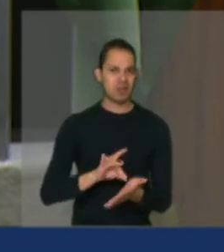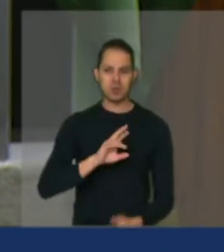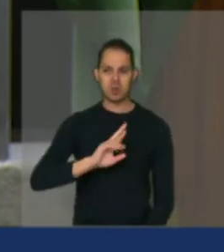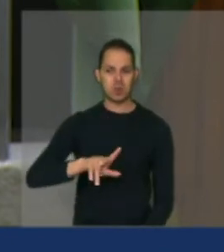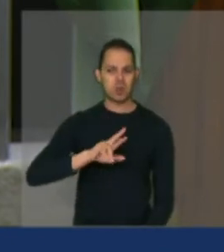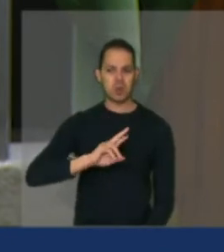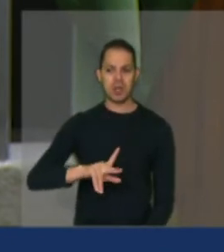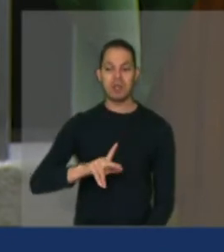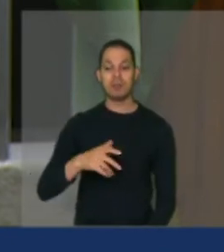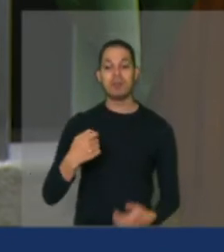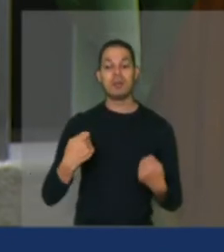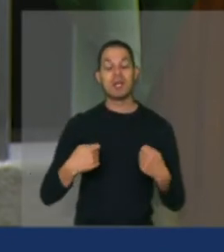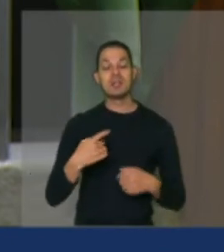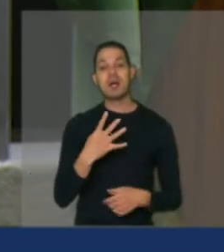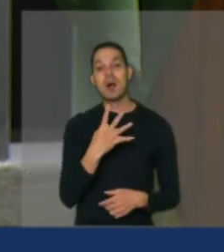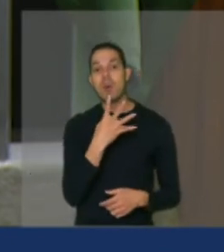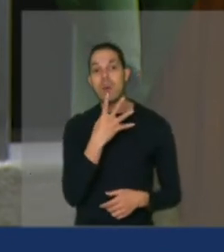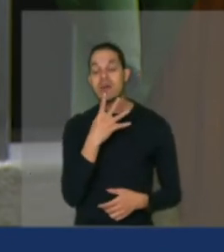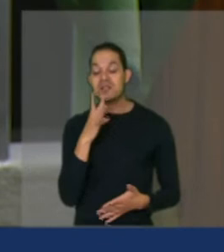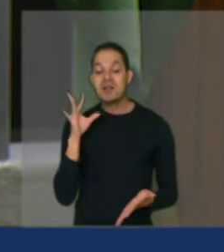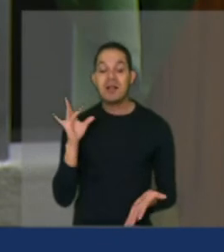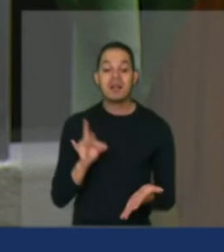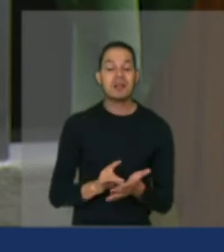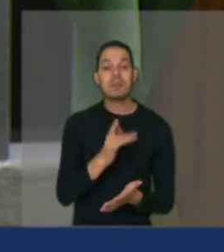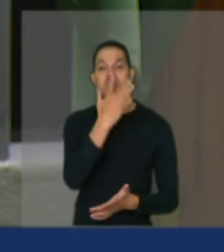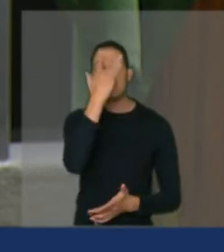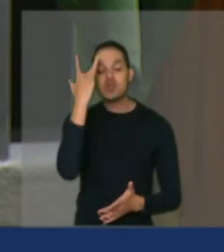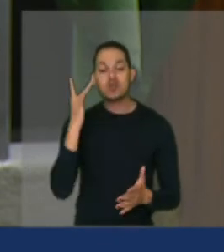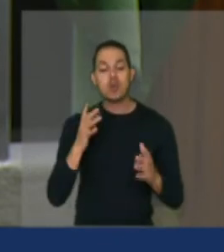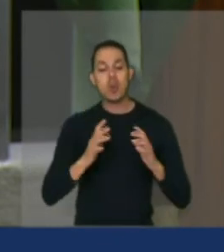CONHECER A REALIDADE DE QUEM VIVE NA FLORESTA, DE QUEM VIVE NOS BEIRA DOCE, DE QUEM CONVIVE COM ESSA REALIDADE. E